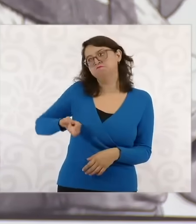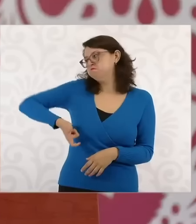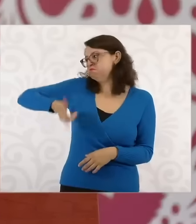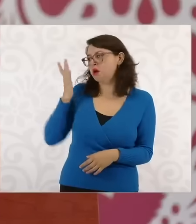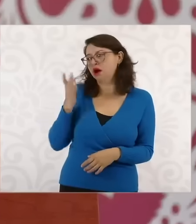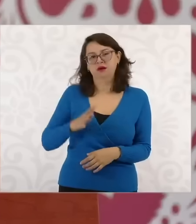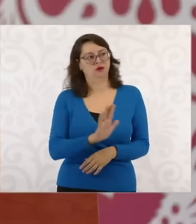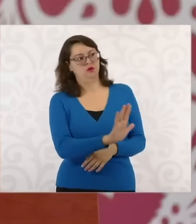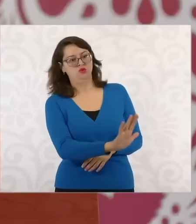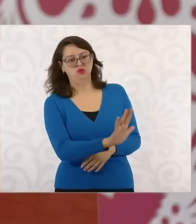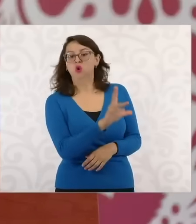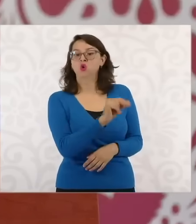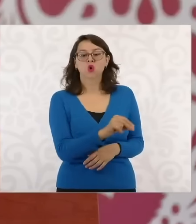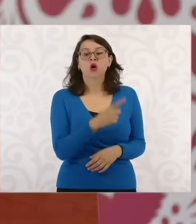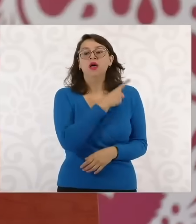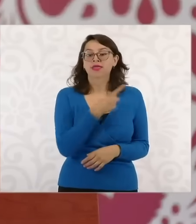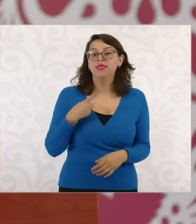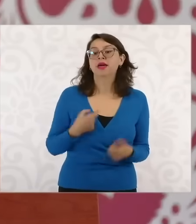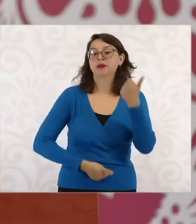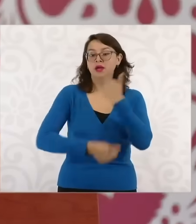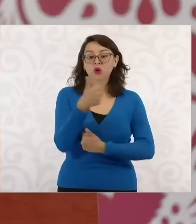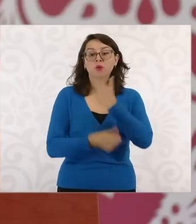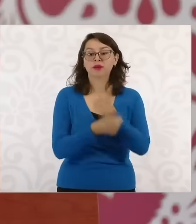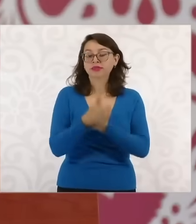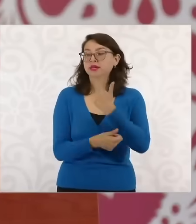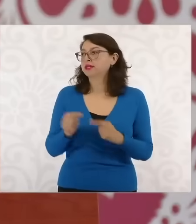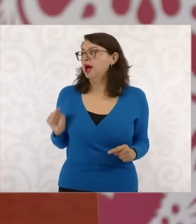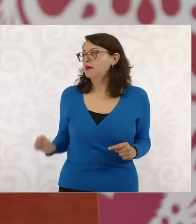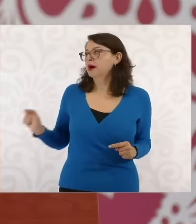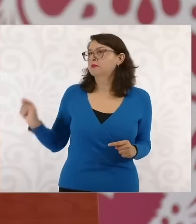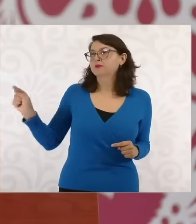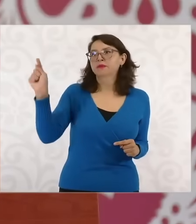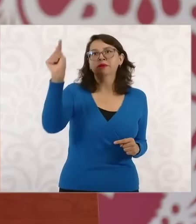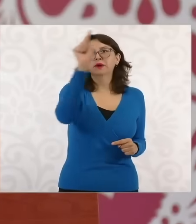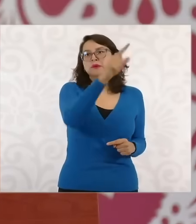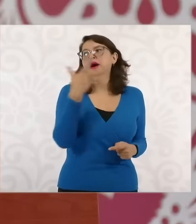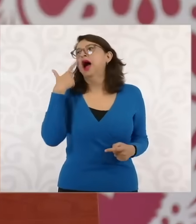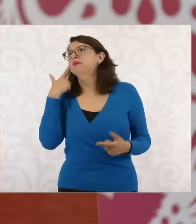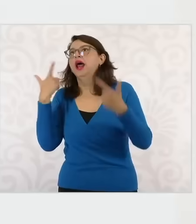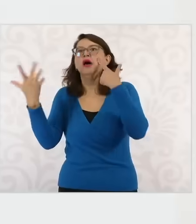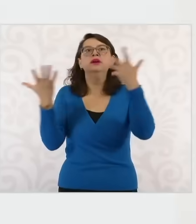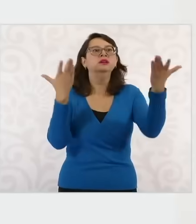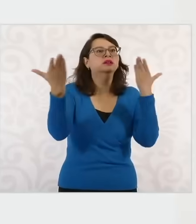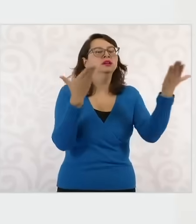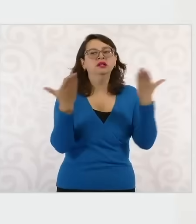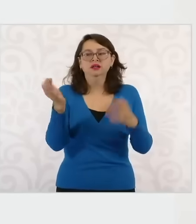competencia y que le compres directo al que fabrica el medicamento o su representante